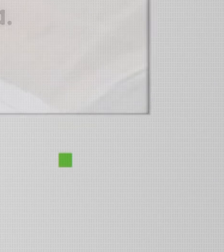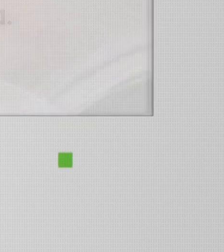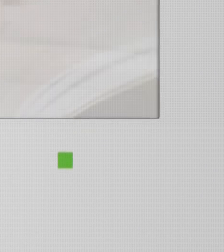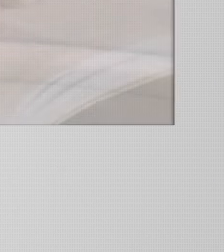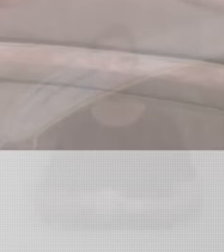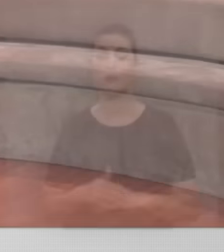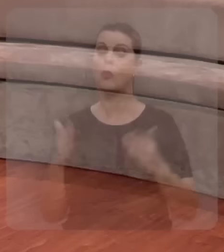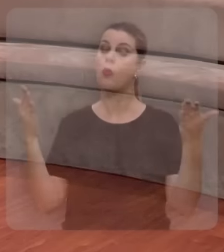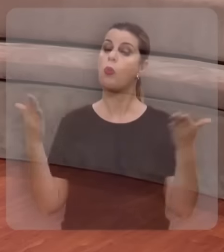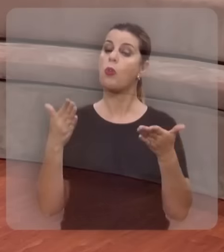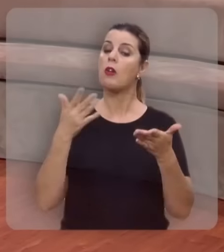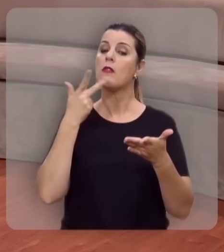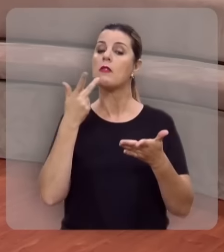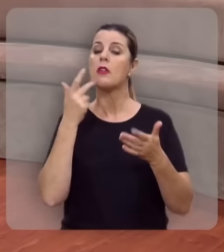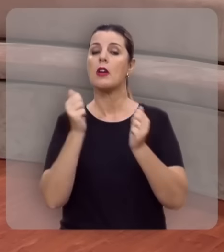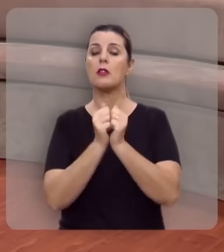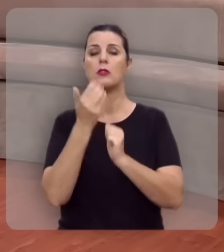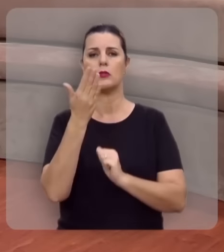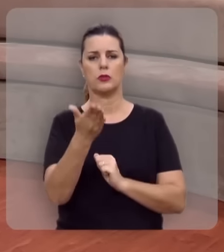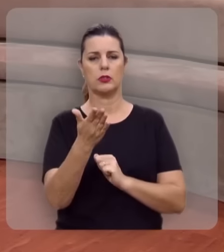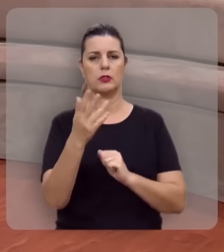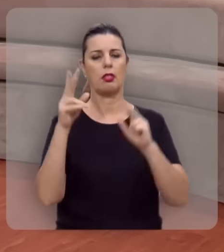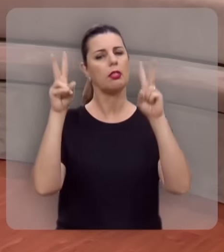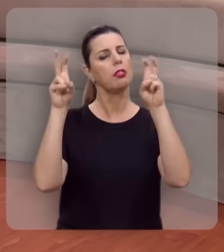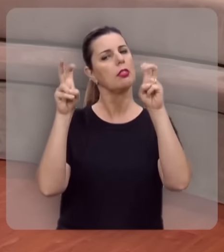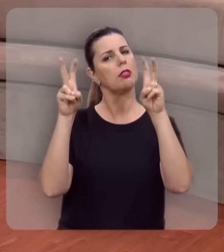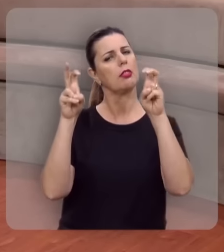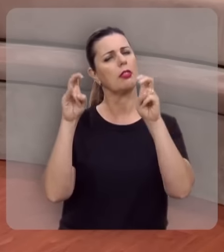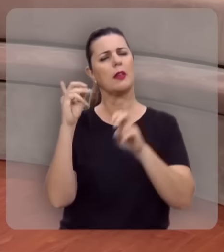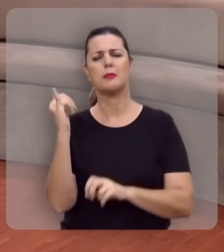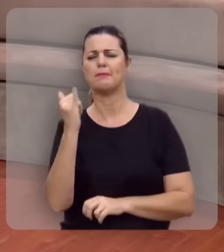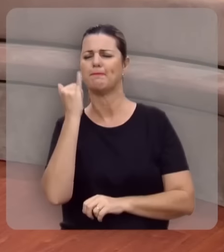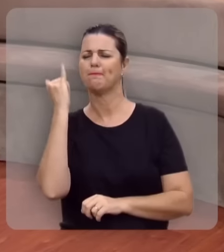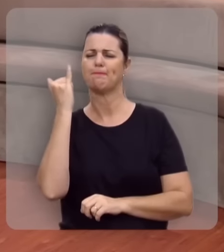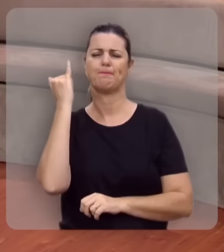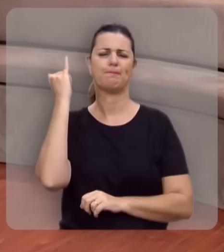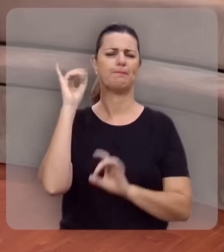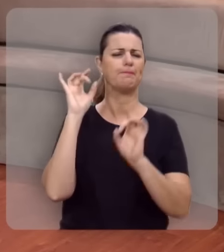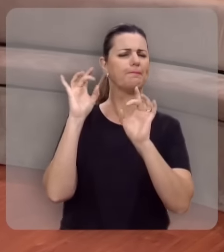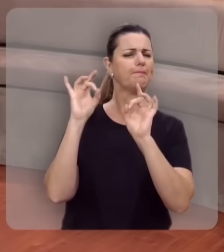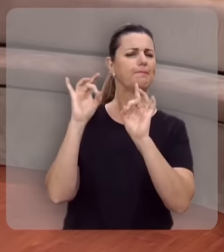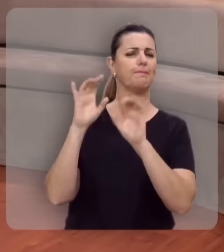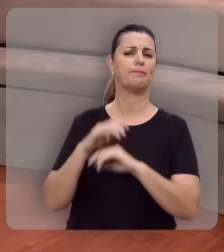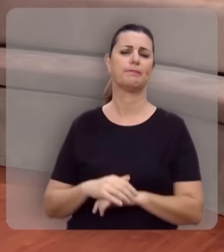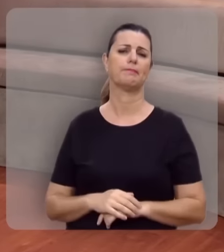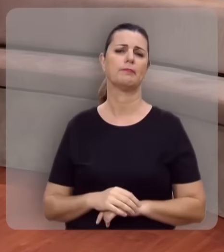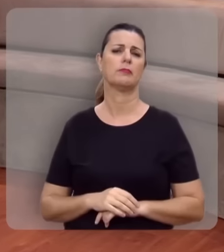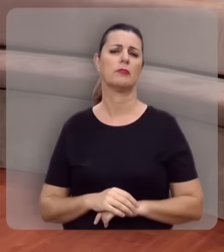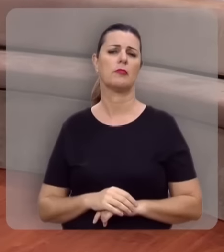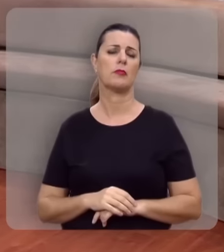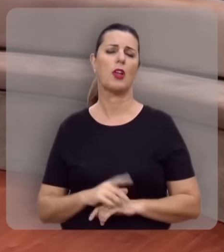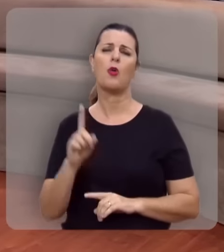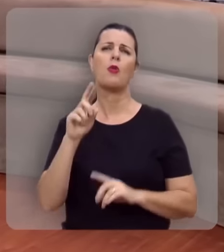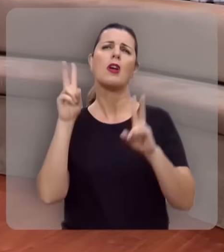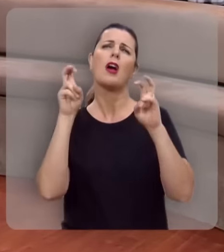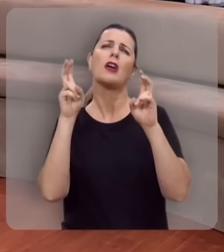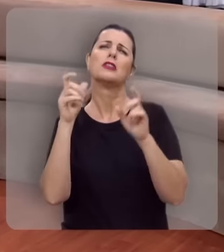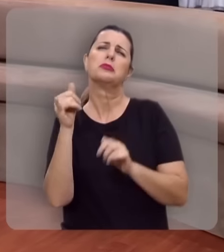Hoje eu quero tratar com você então deste tema tão relevante. Não é um assunto lateral,